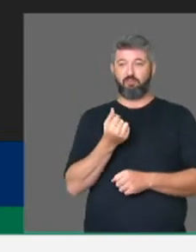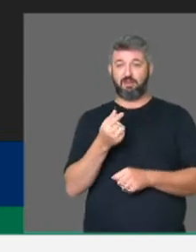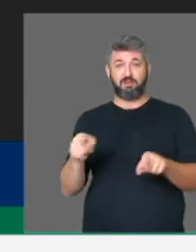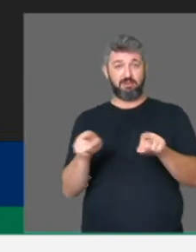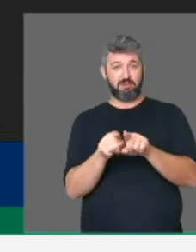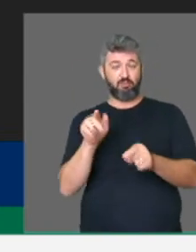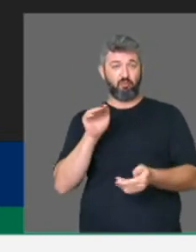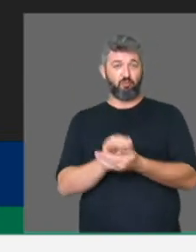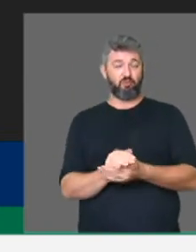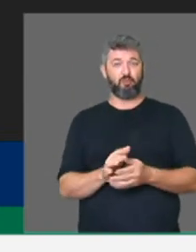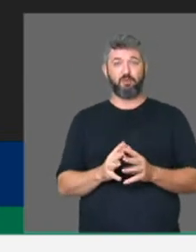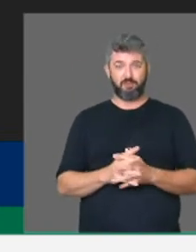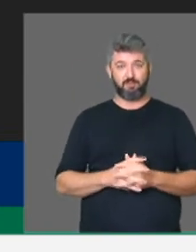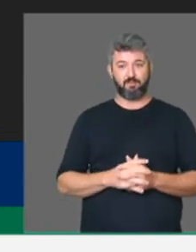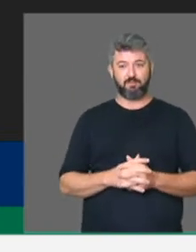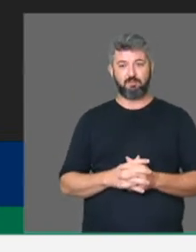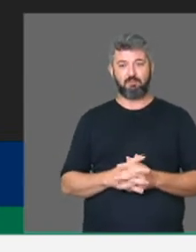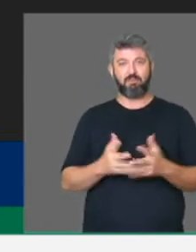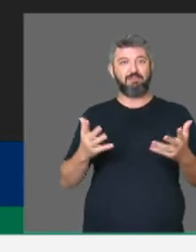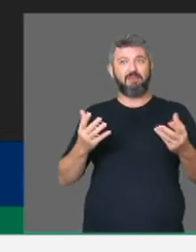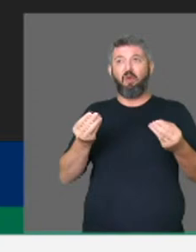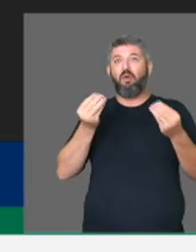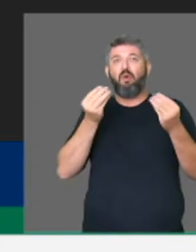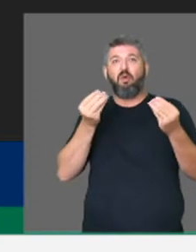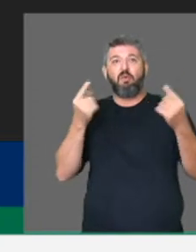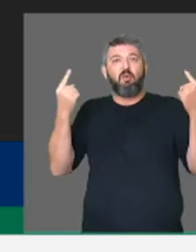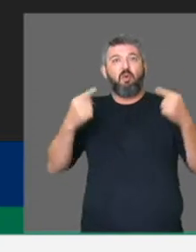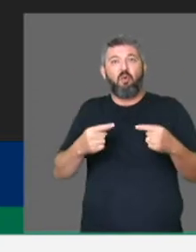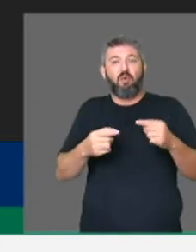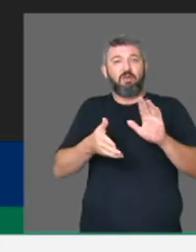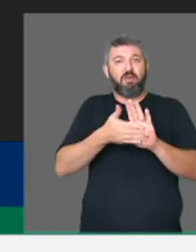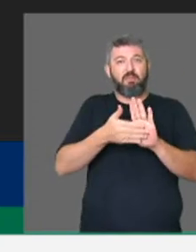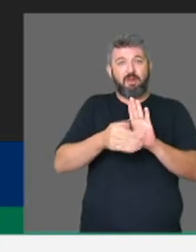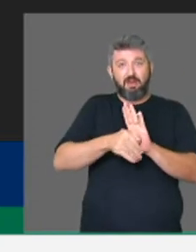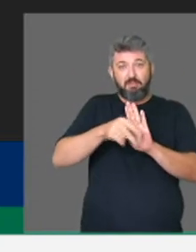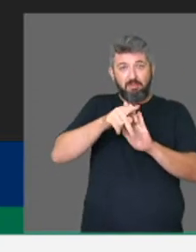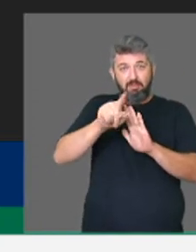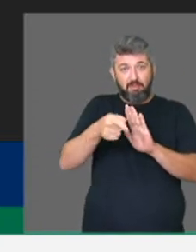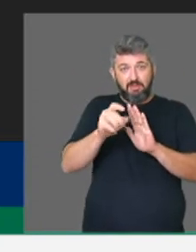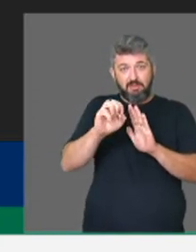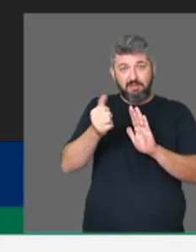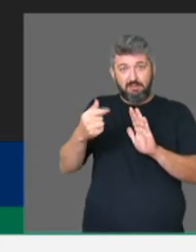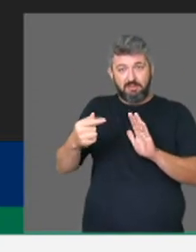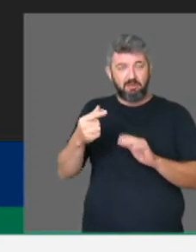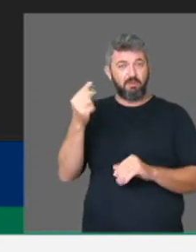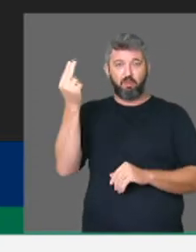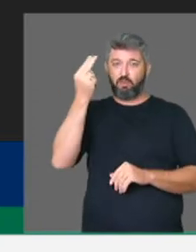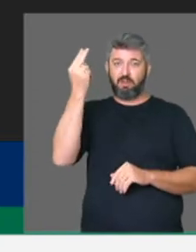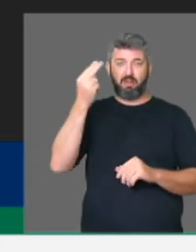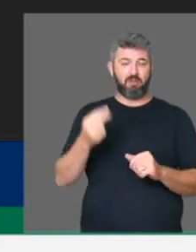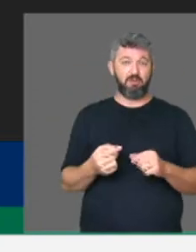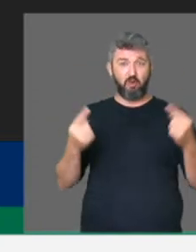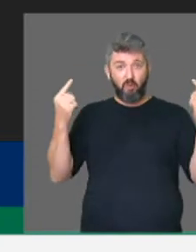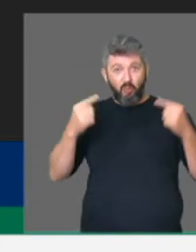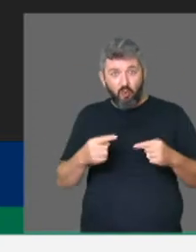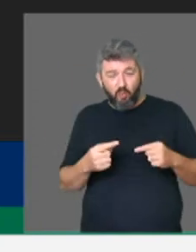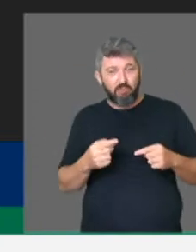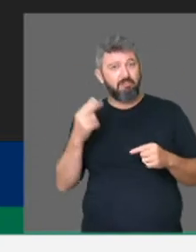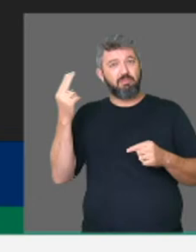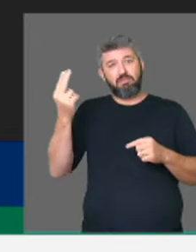QUEREM SE MANTER NO PRÓPRIO MERCADO DE TRABALHO. CONTINUAR OFERECENDO EMPREGO. ENTÃO QUEM SABE NÓS ESTEJAMOS PERDENDO UM POUCO DE CAPITAL